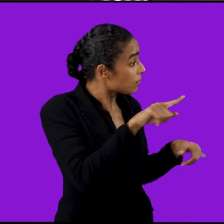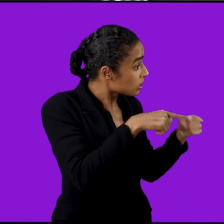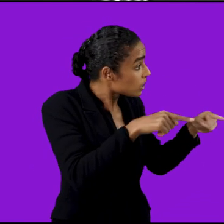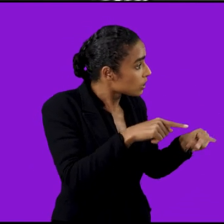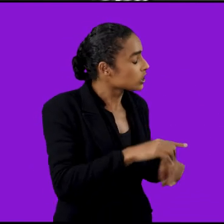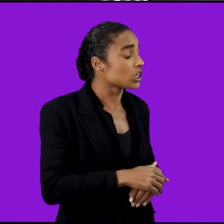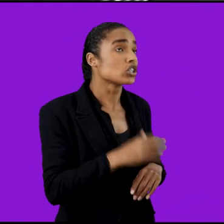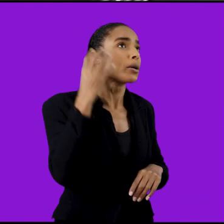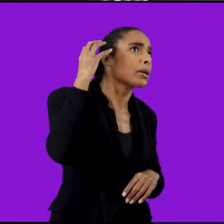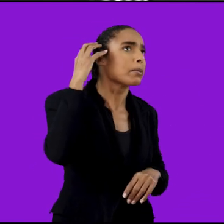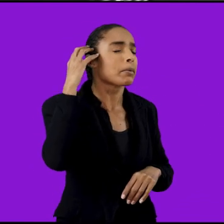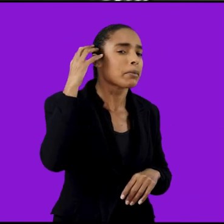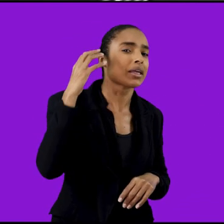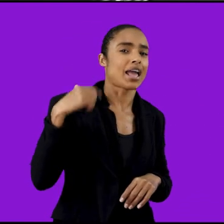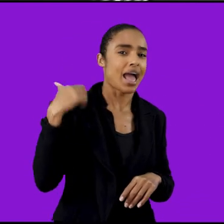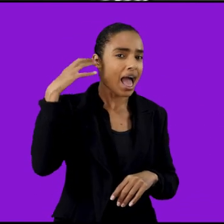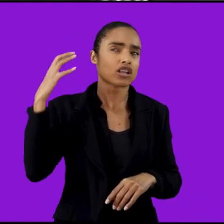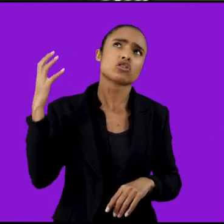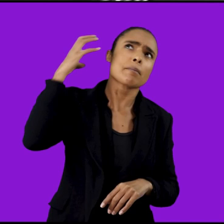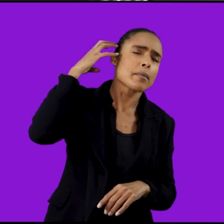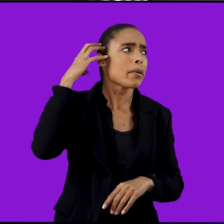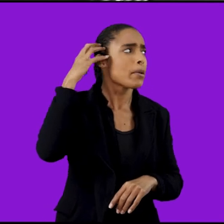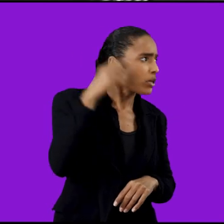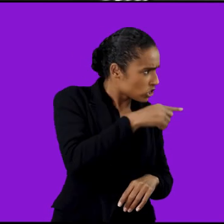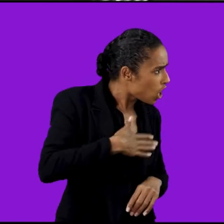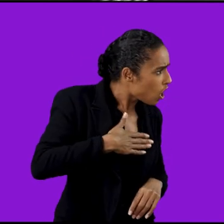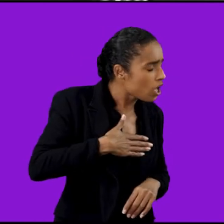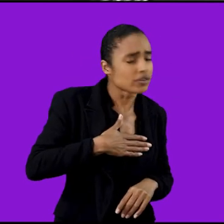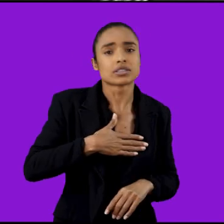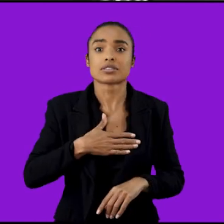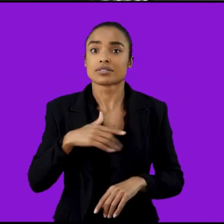aí tu gosta dessa música?” e colocava assim o radinho no ouvido dela e saia falando